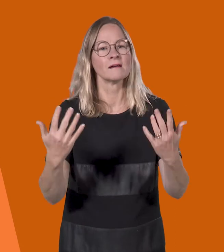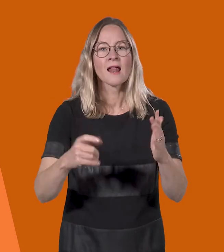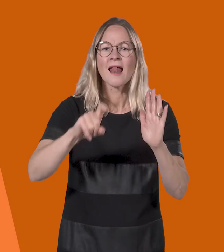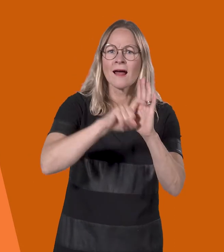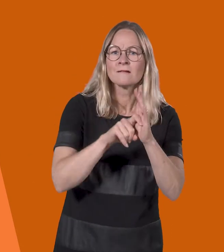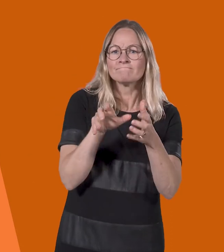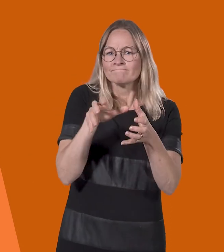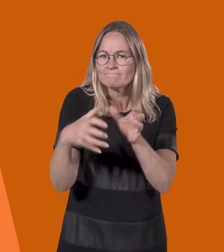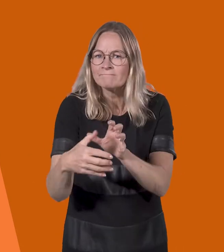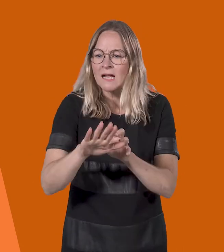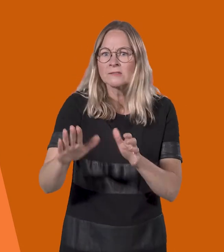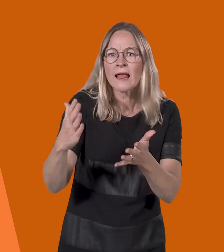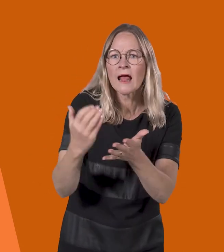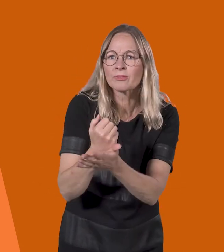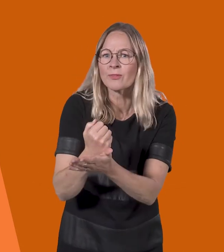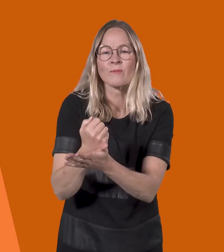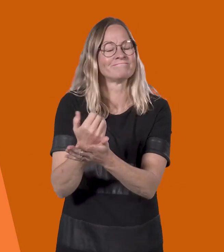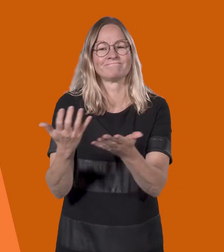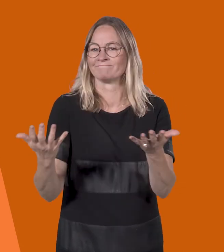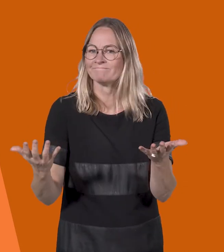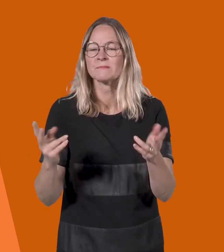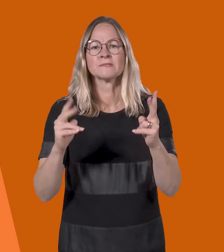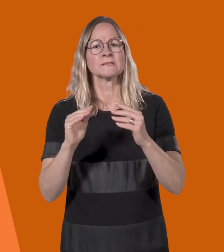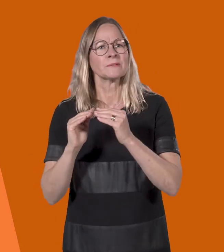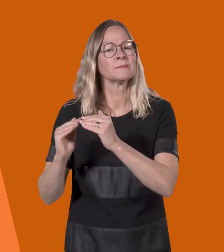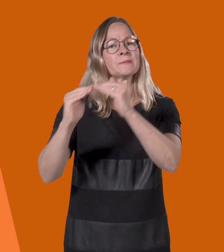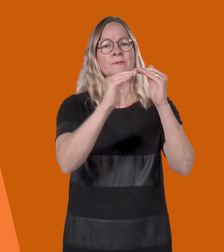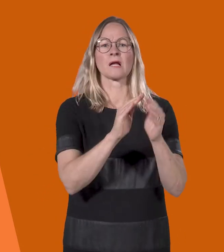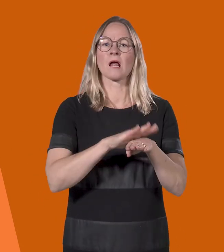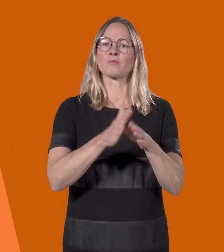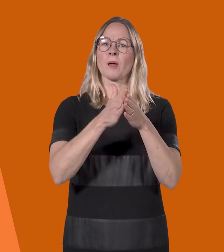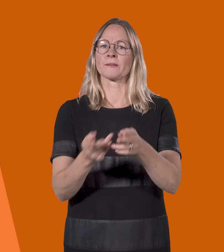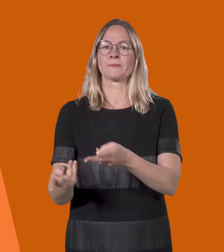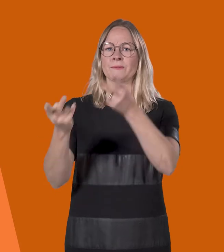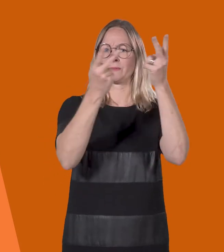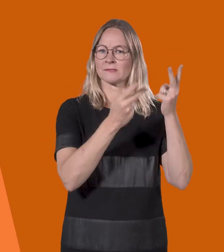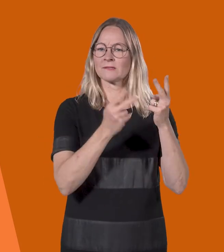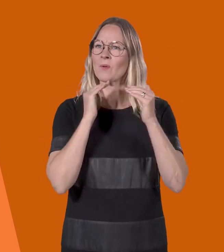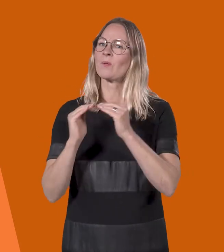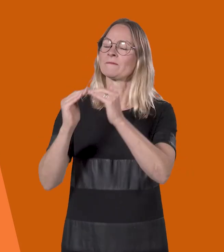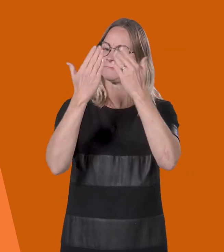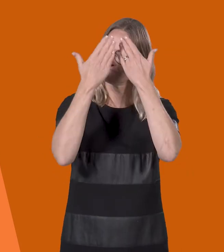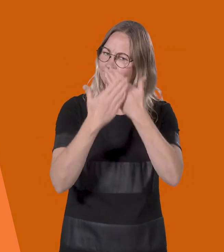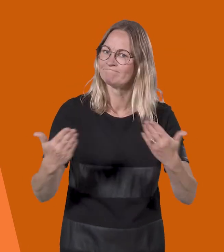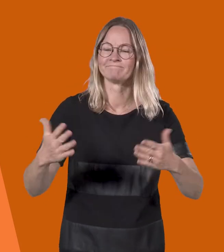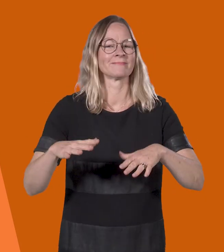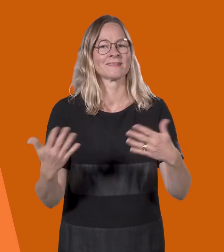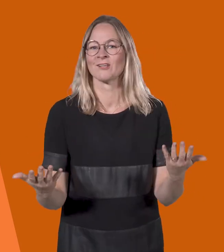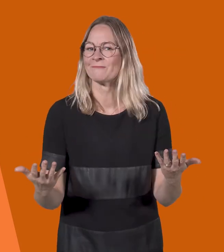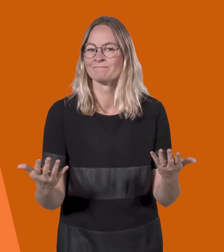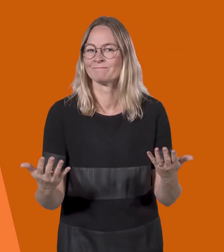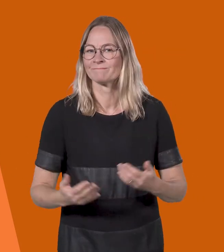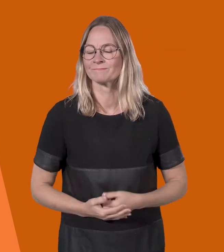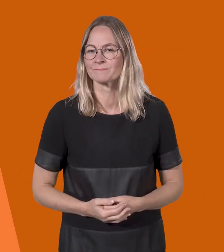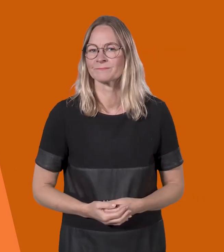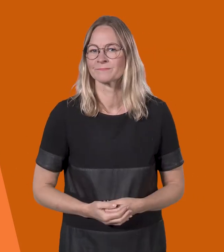joten lakien soveltamisessa ei ole lapsen etua tai yhdenvertaisuutta kunnioittavia yhtenäisiä käytäntöjä.